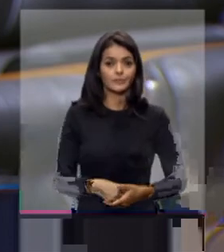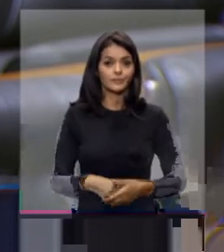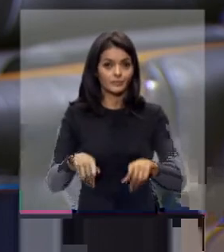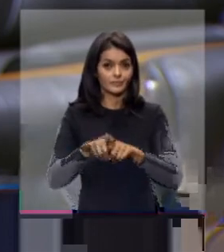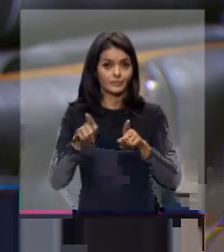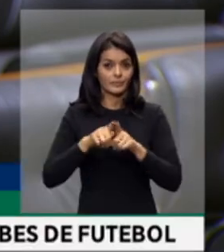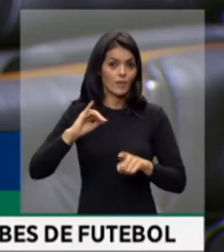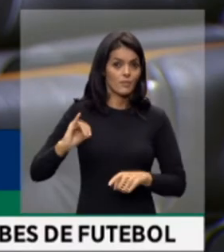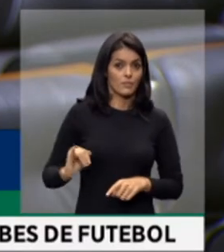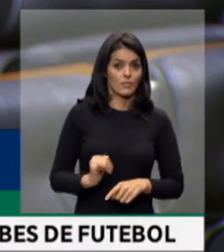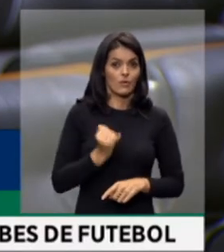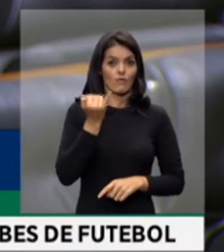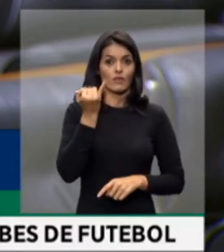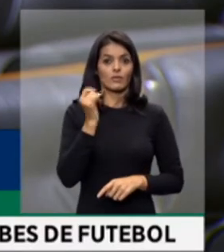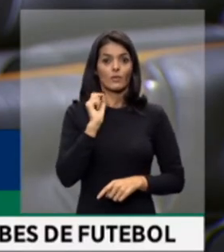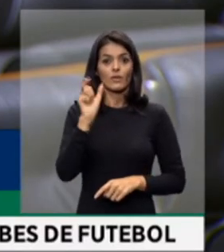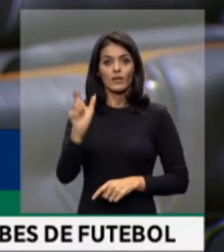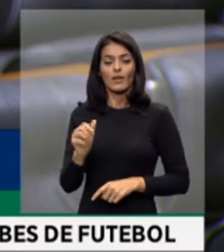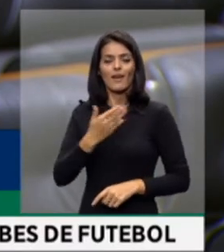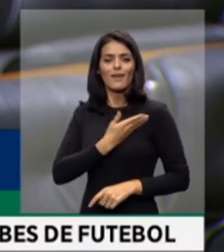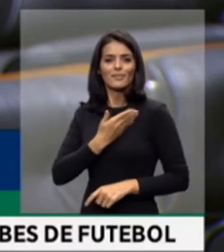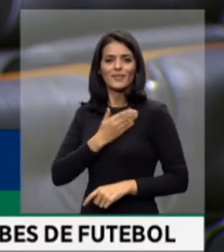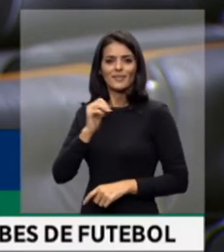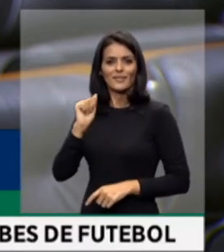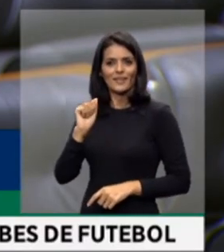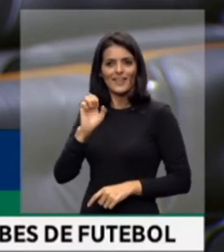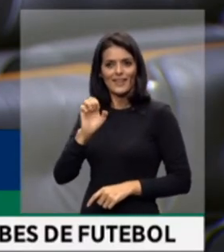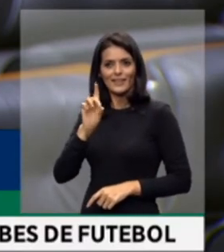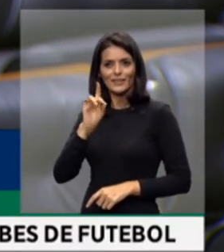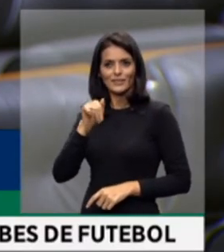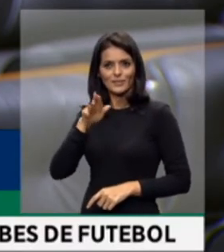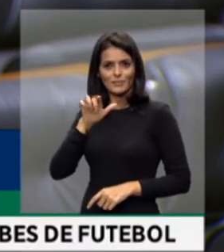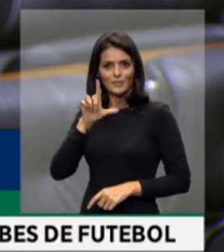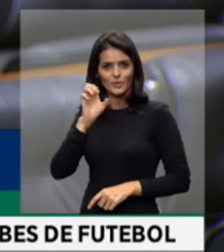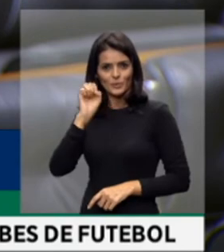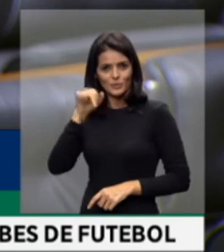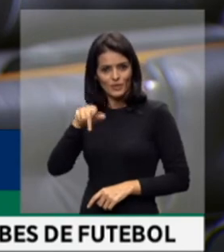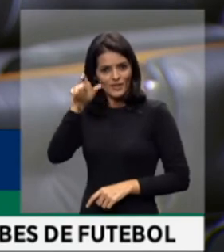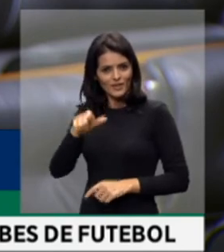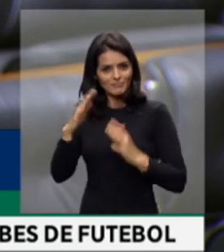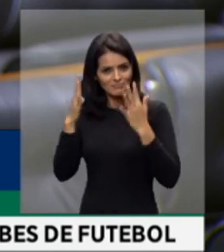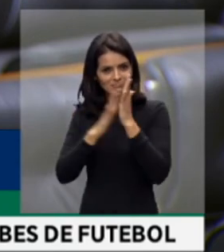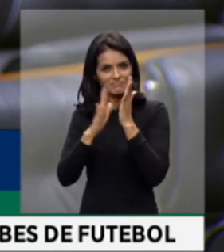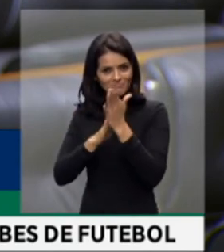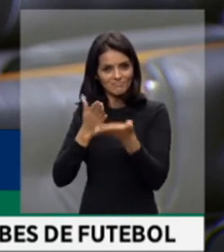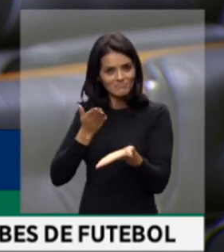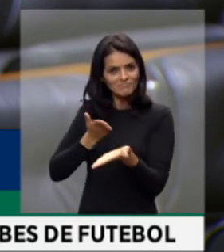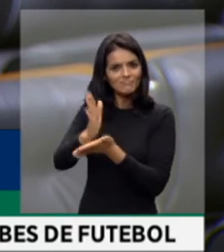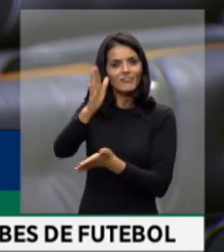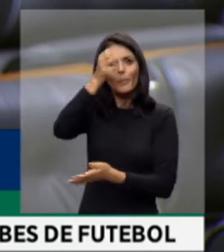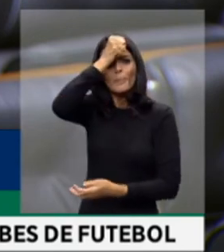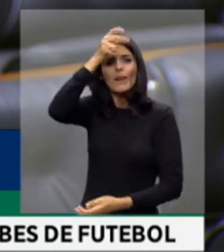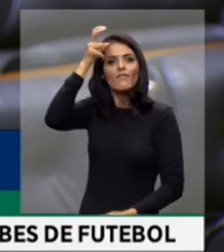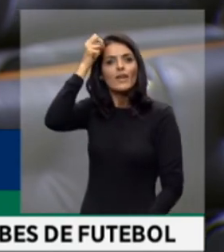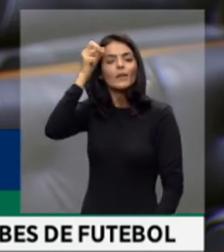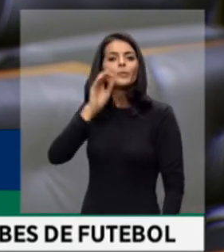PRESIDENTE O PSB ORIENTA SIM. EU QUERO TAMBÉM APROVEITAR PARA SAUDAR O AMIGO EDMILSON, PARABENIZÁ-LO PELA ELEIÇÃO PARA PREFEITO EM BELÉM. TENHO